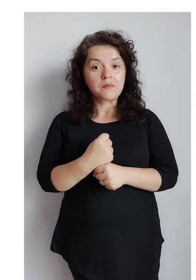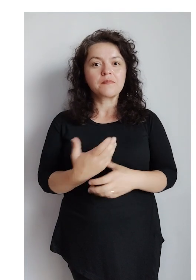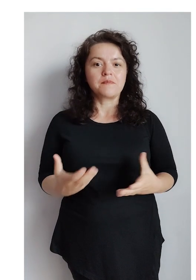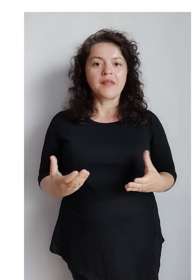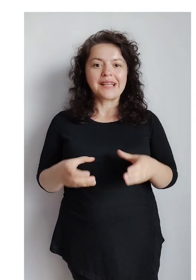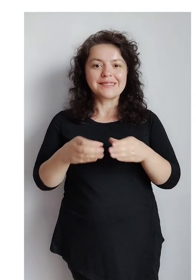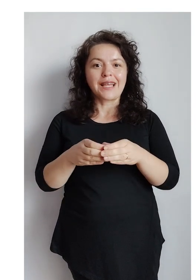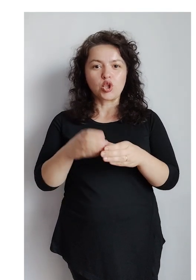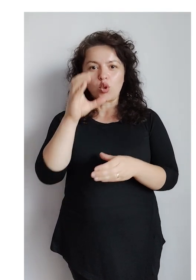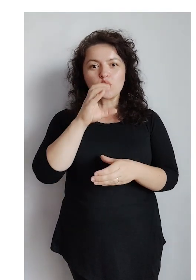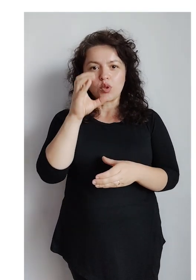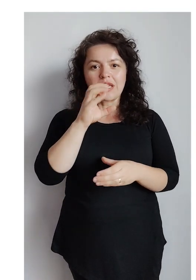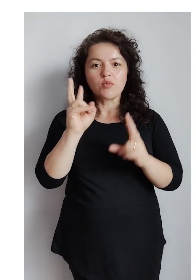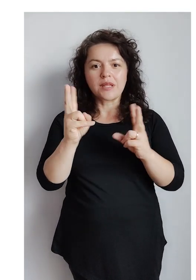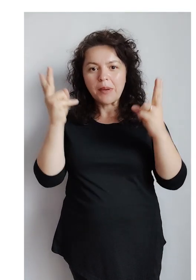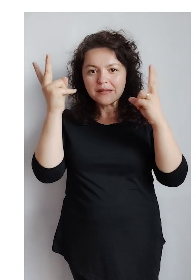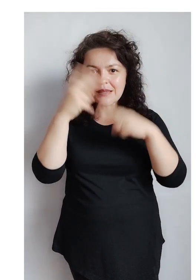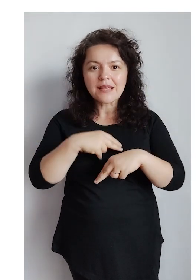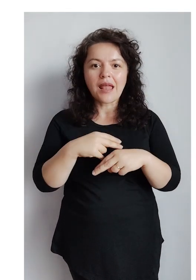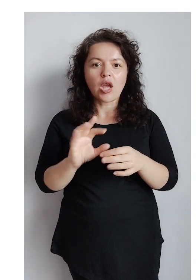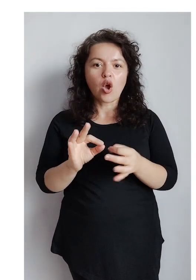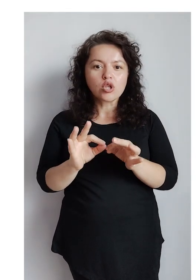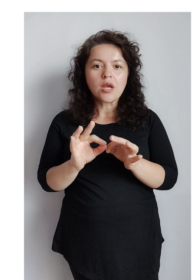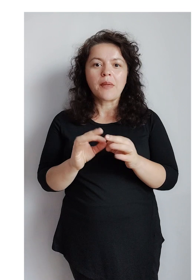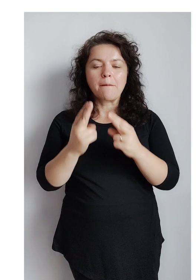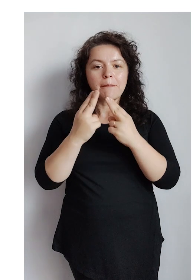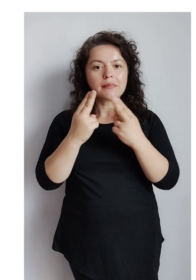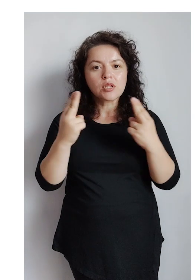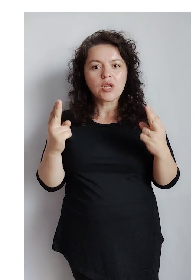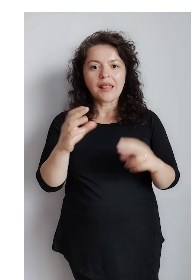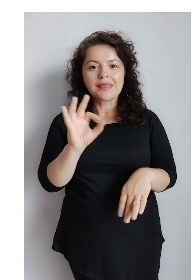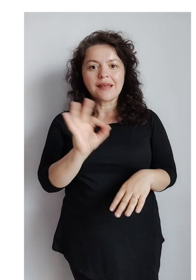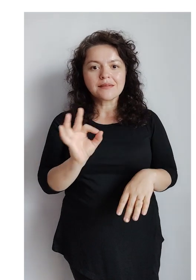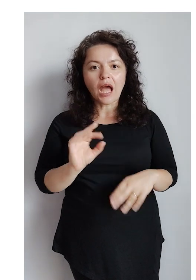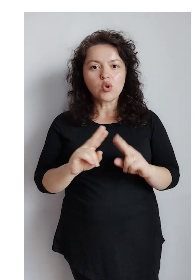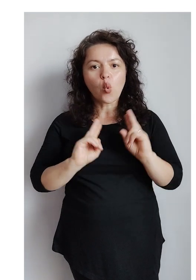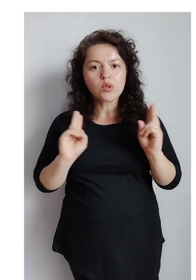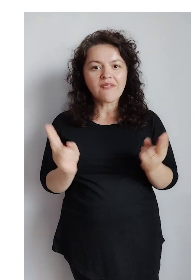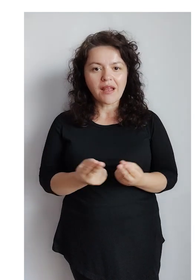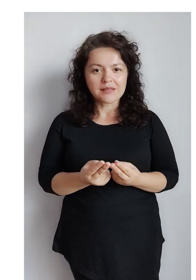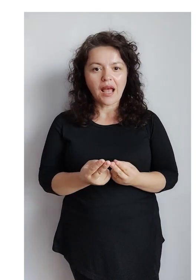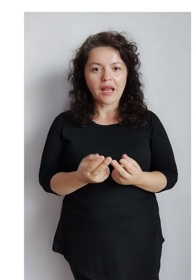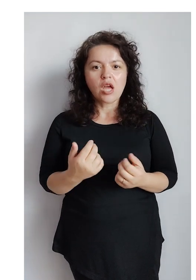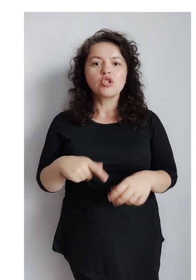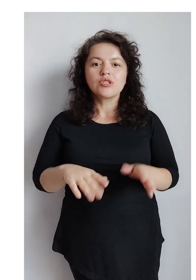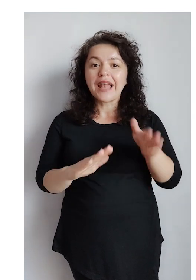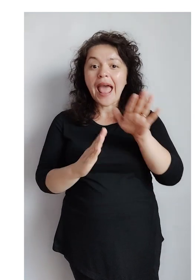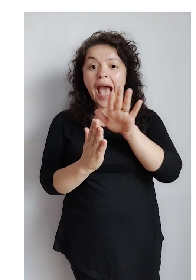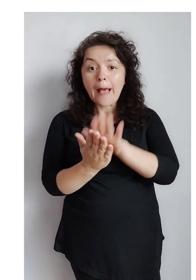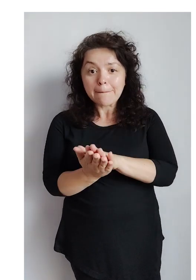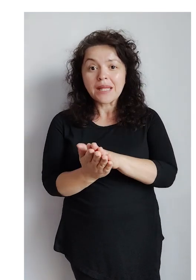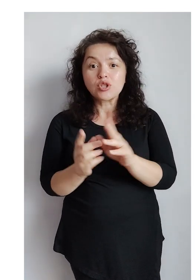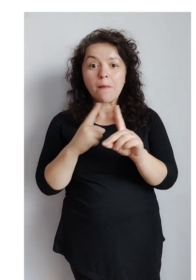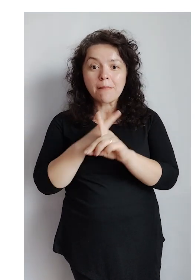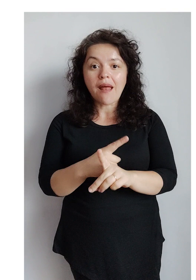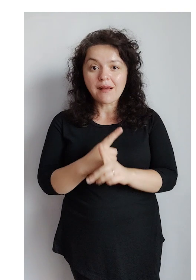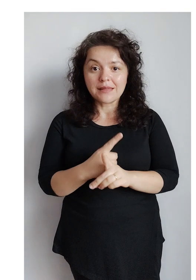Sectorul turismului trebuie să înțeleagă conceptele și principiile designului universal și să le aplice în practică